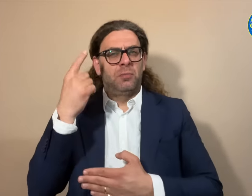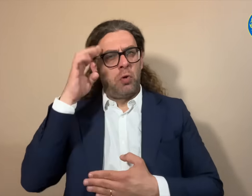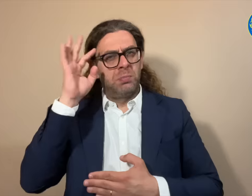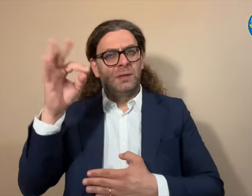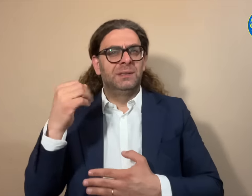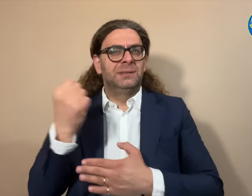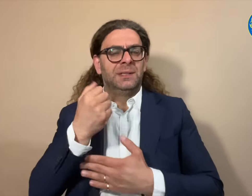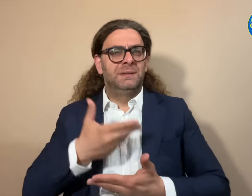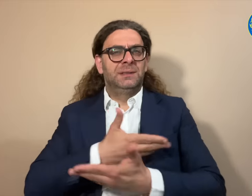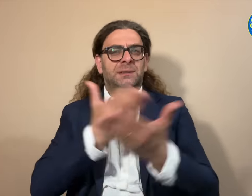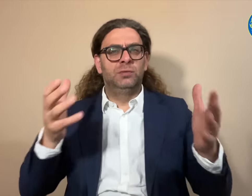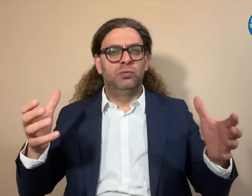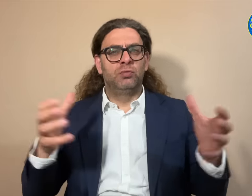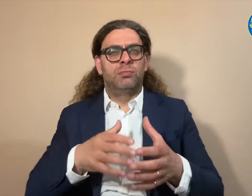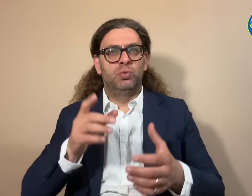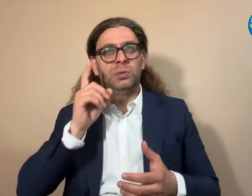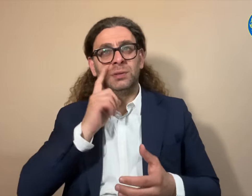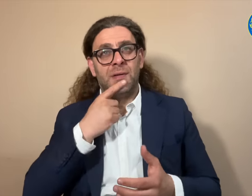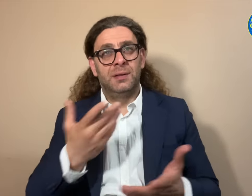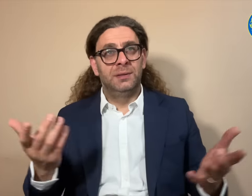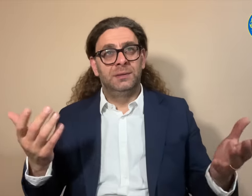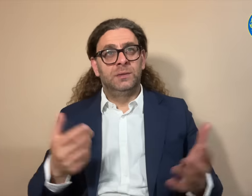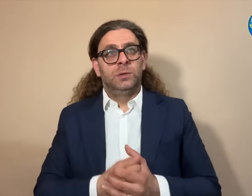l'obiettivo di erogare i dovuti servizi per la comunità sorda.